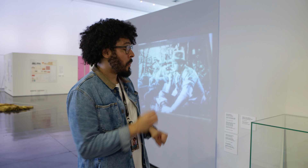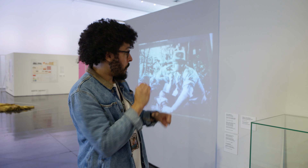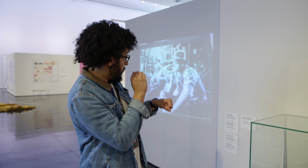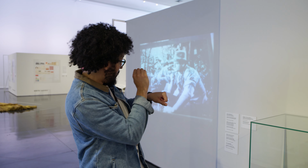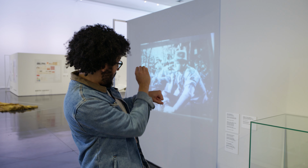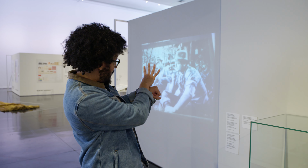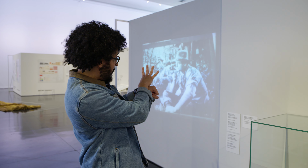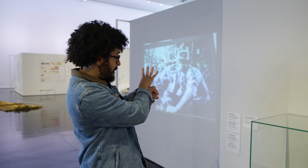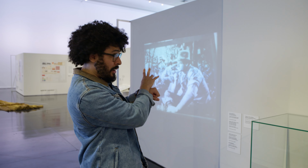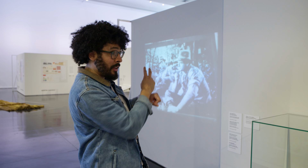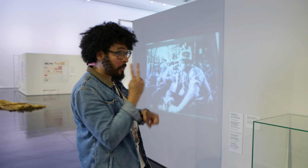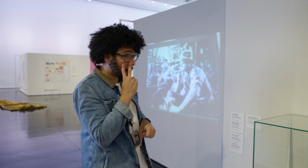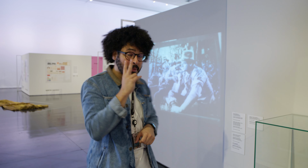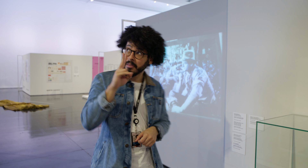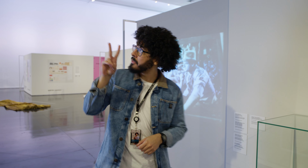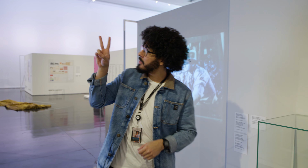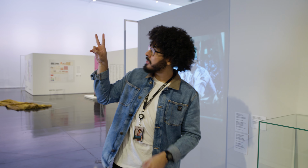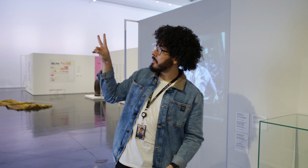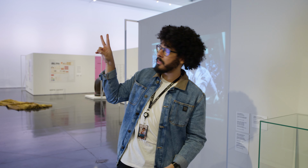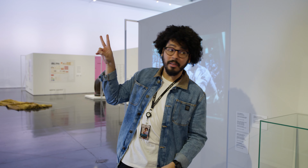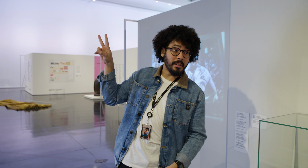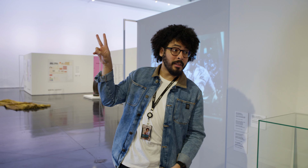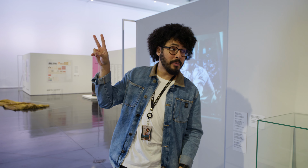Está vendo aquele projetor ali?